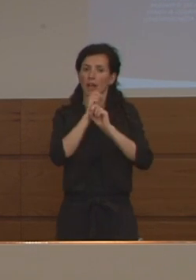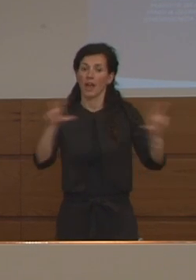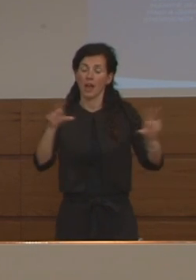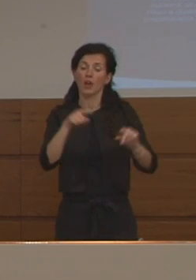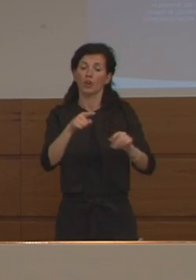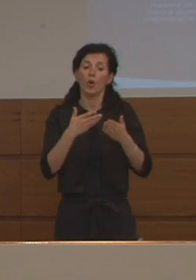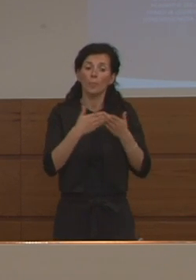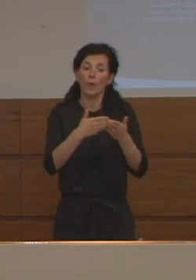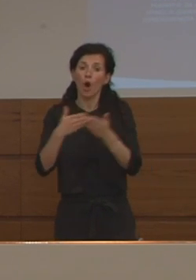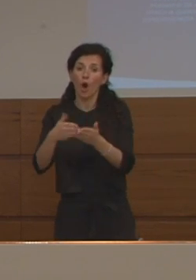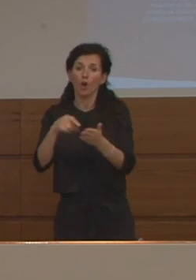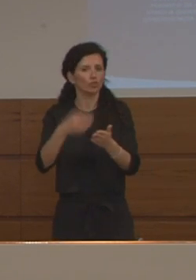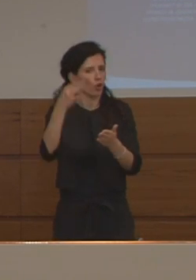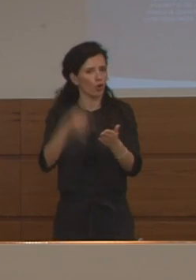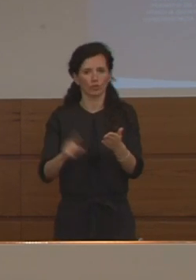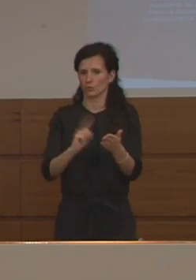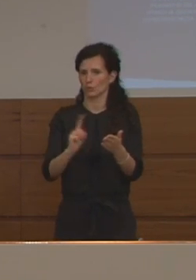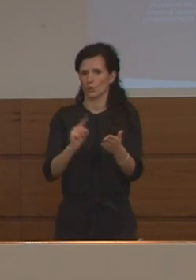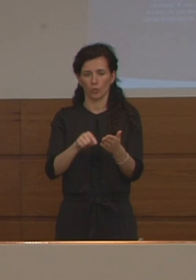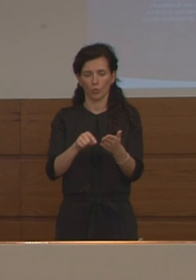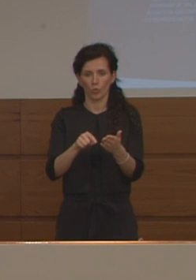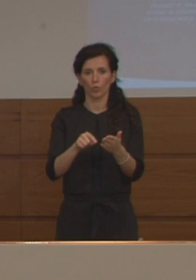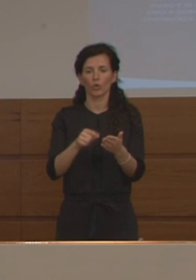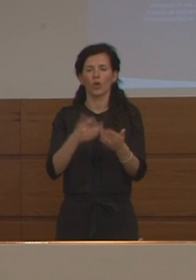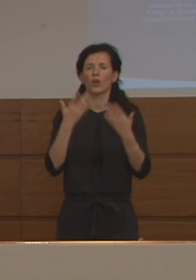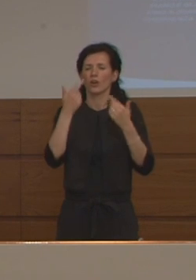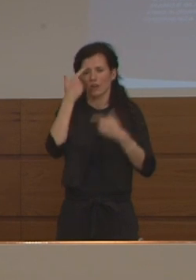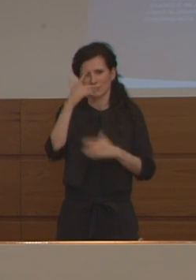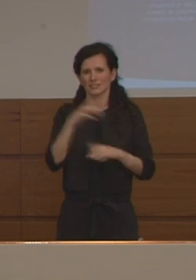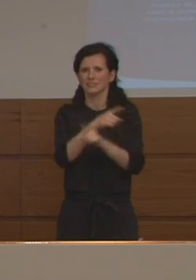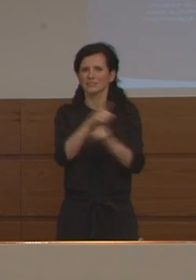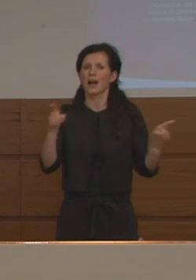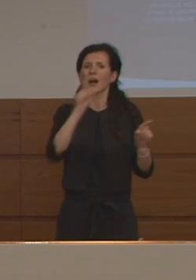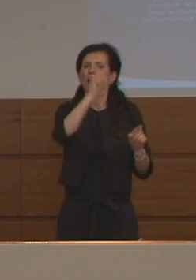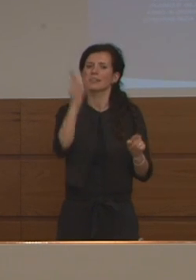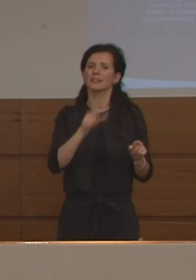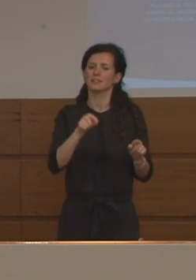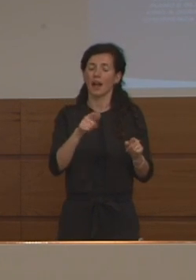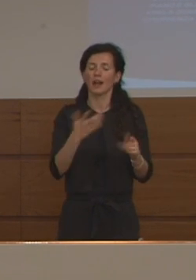sicuri, perché, come sapete, nel nostro paese abbiamo questa situazione